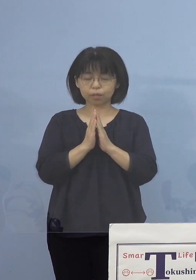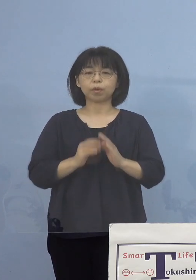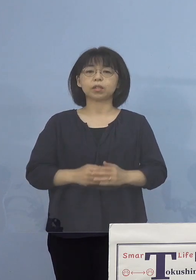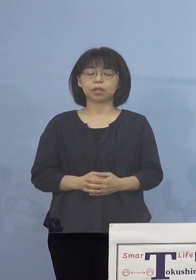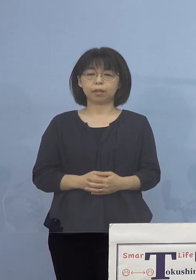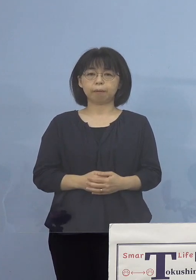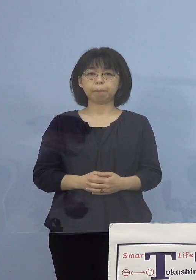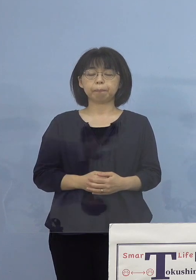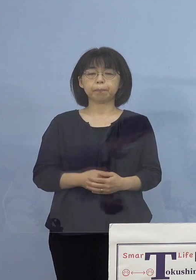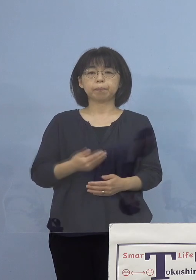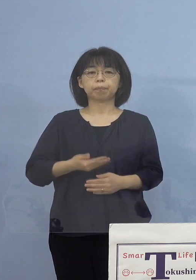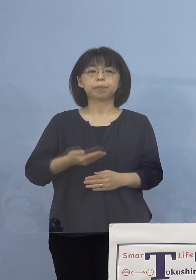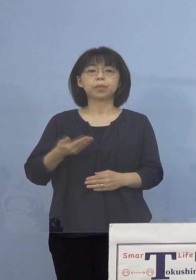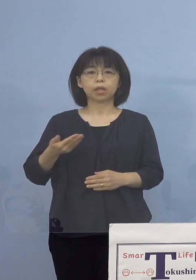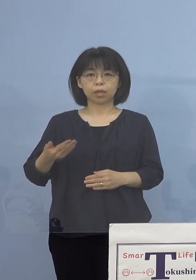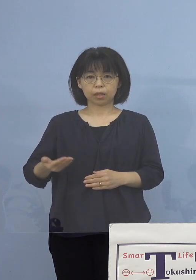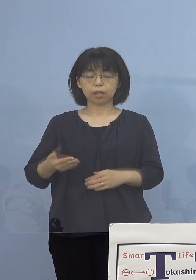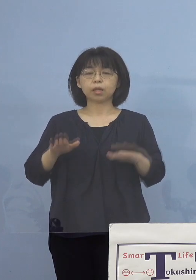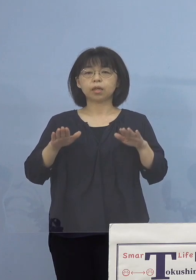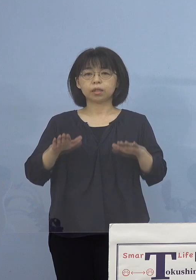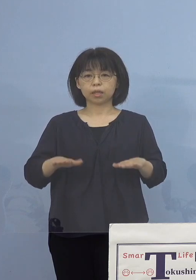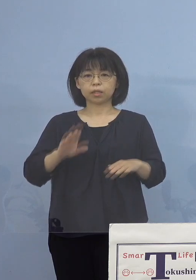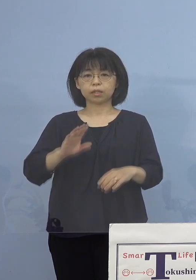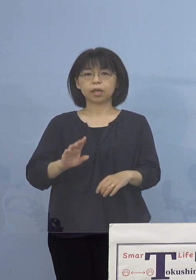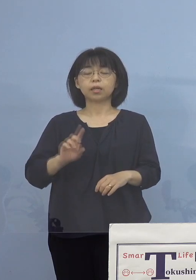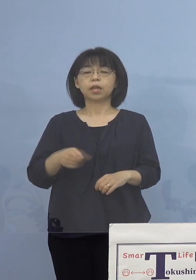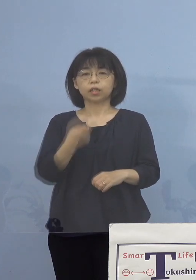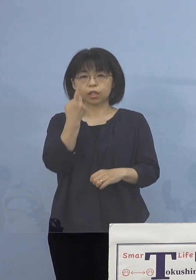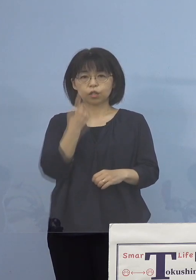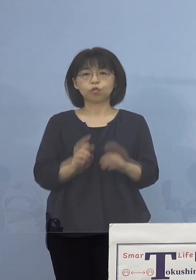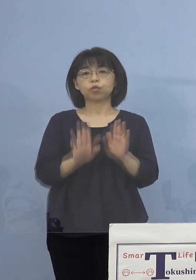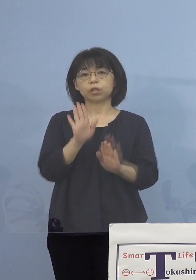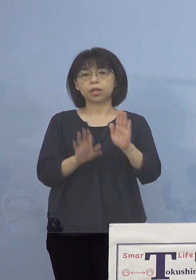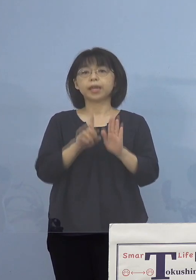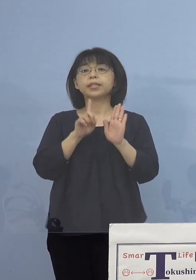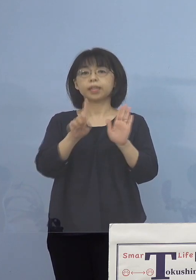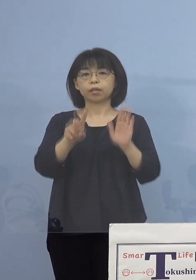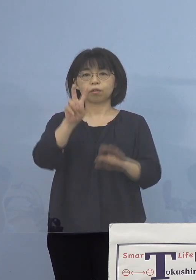次に、現在「緊急事態宣言」が21都道府県